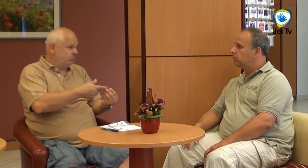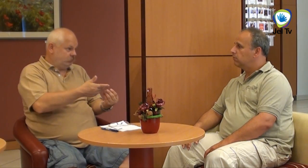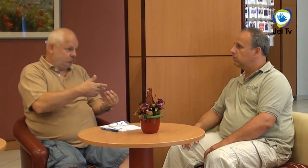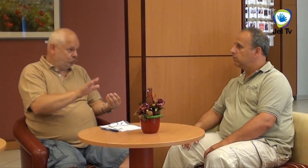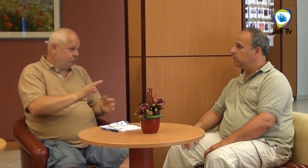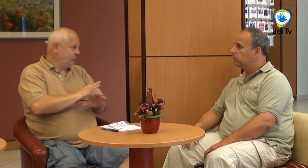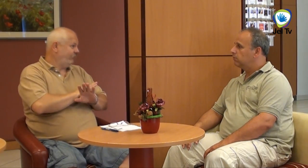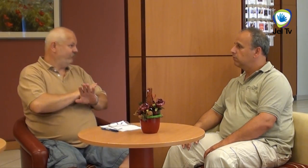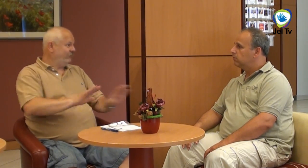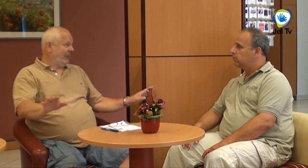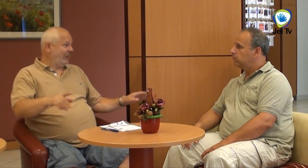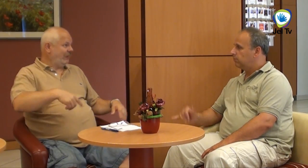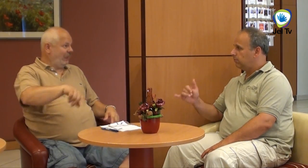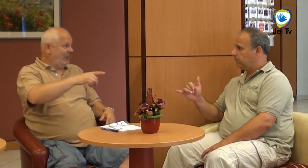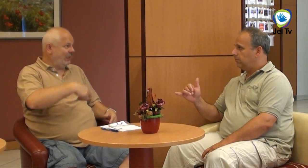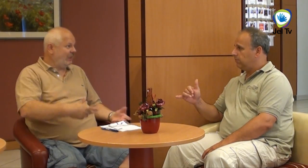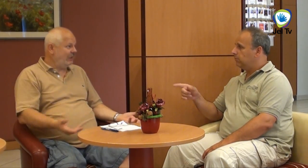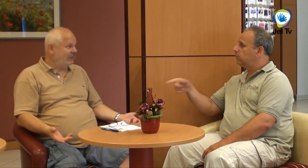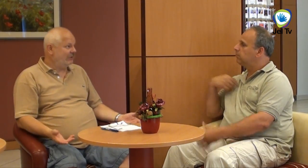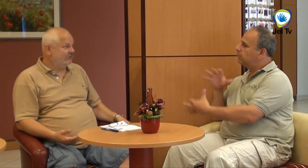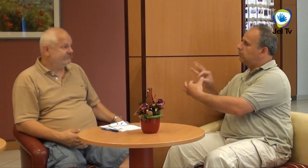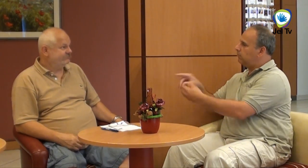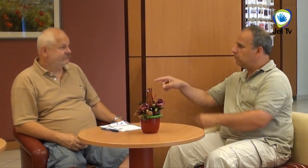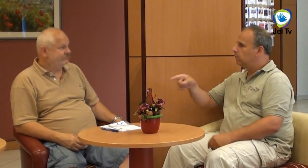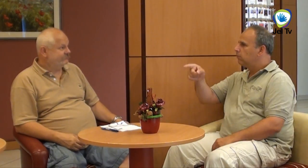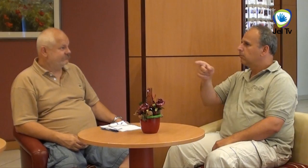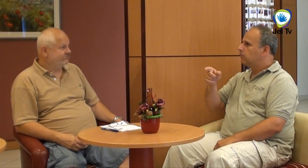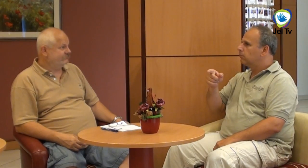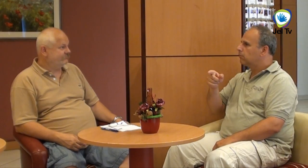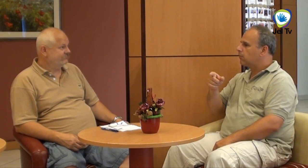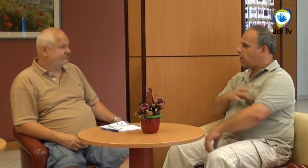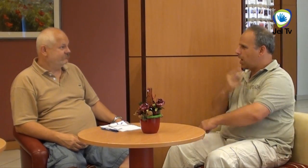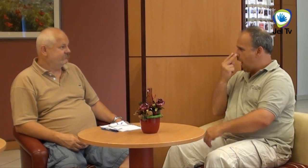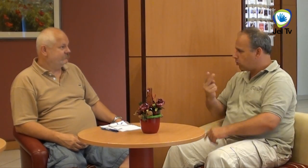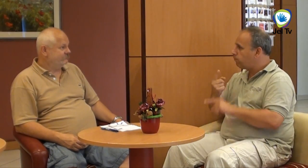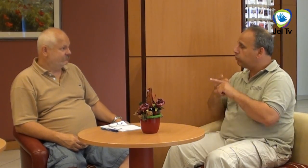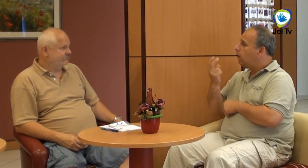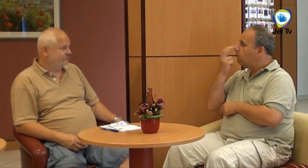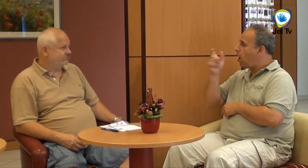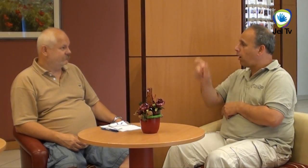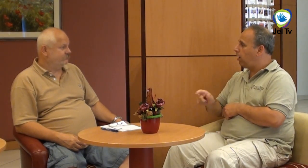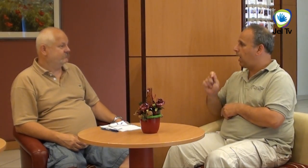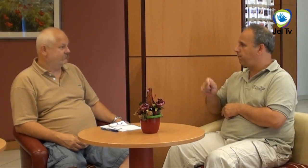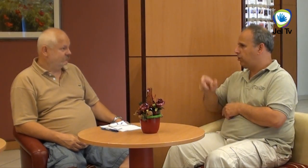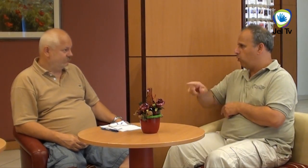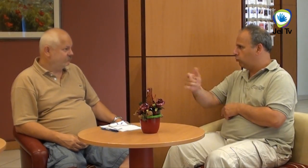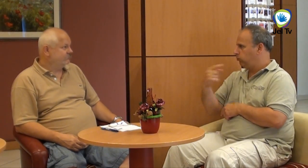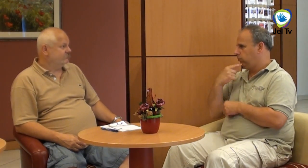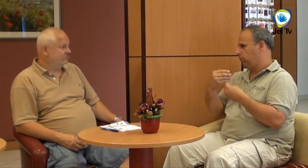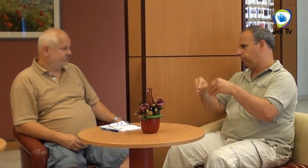Ha megszüntetik a rokkantnyugdijat, akkor végük van. Ehhez szeretnék hozzászólni. Gyengénlátók és Vakok képviselője azt mondta,